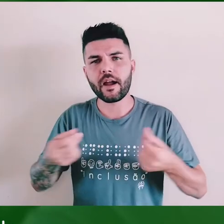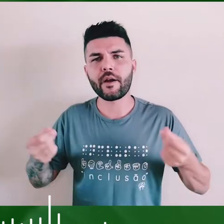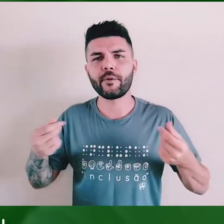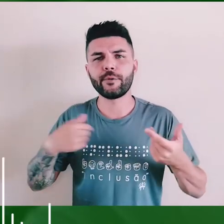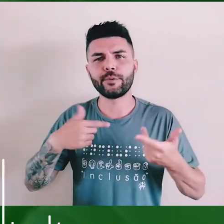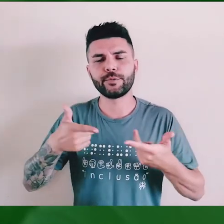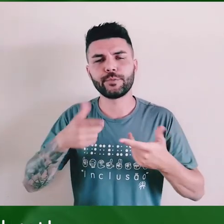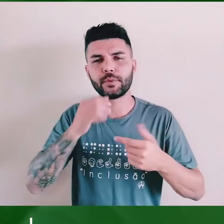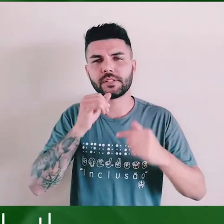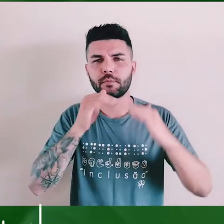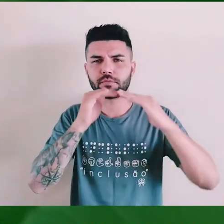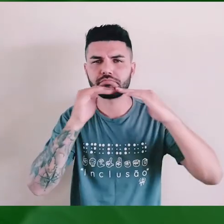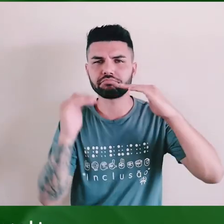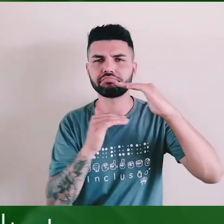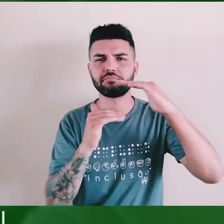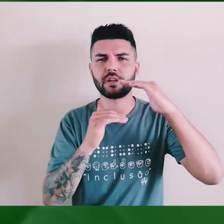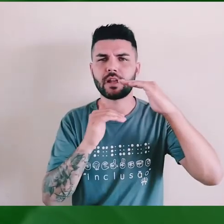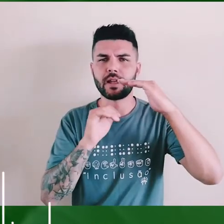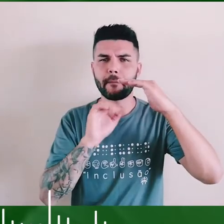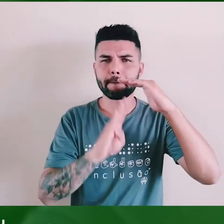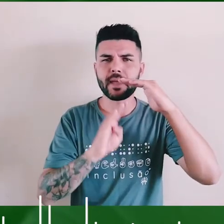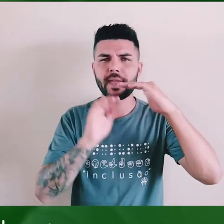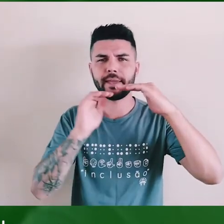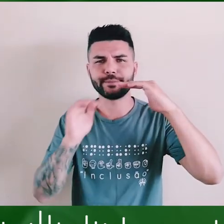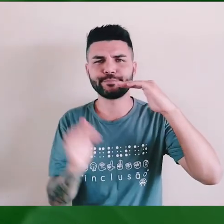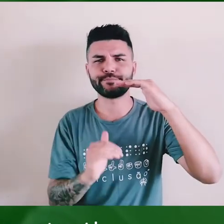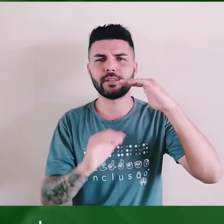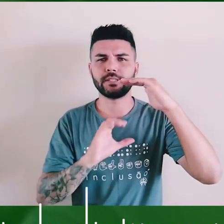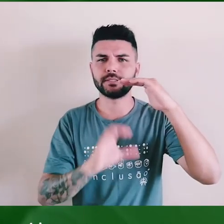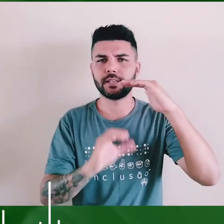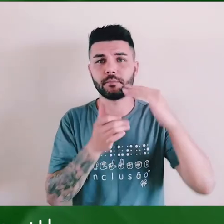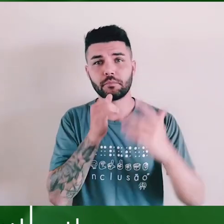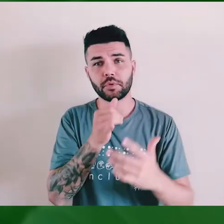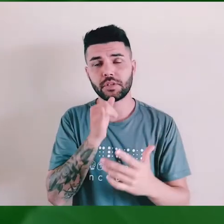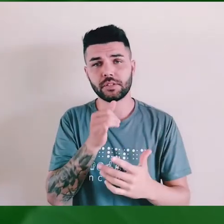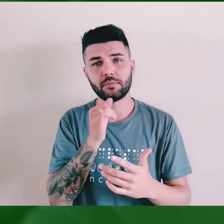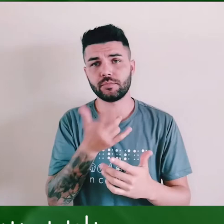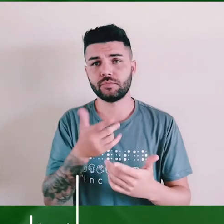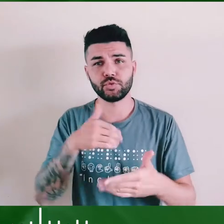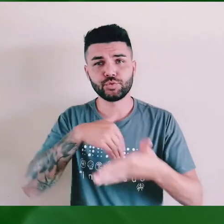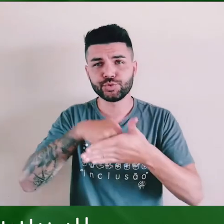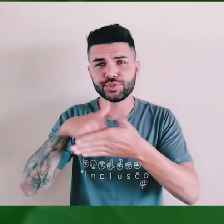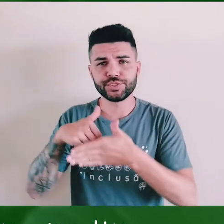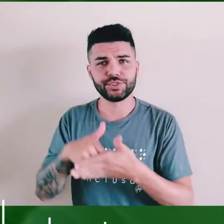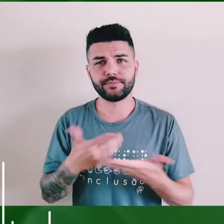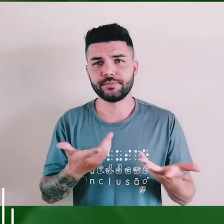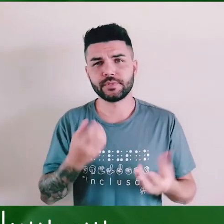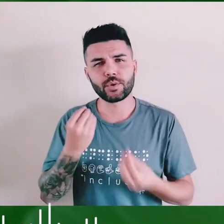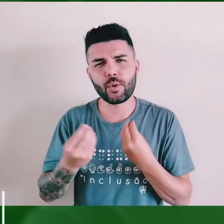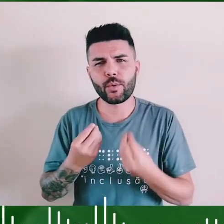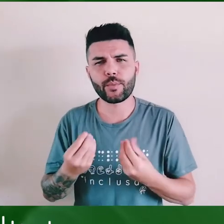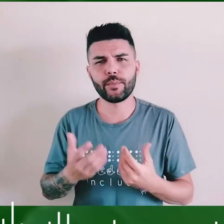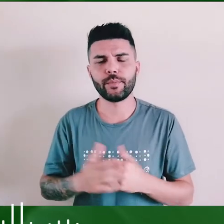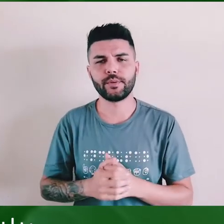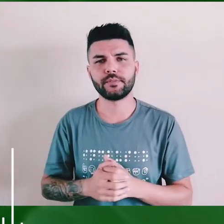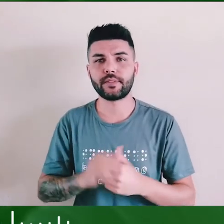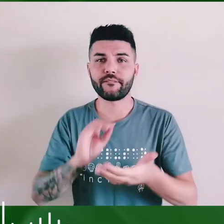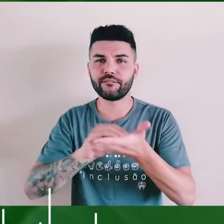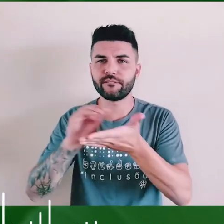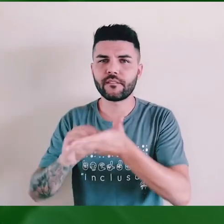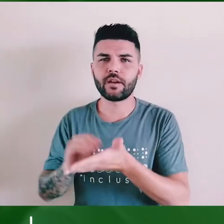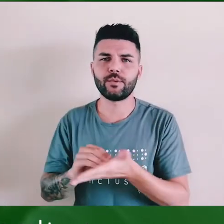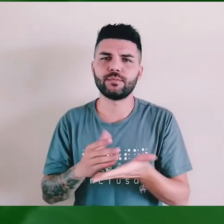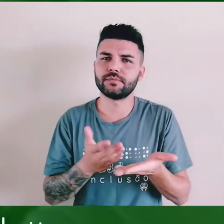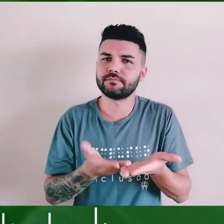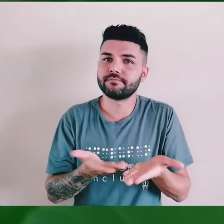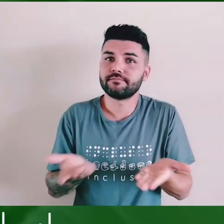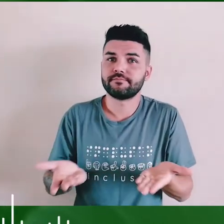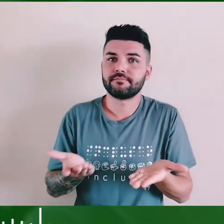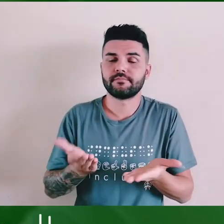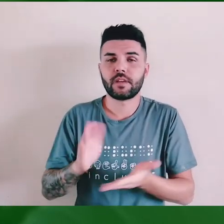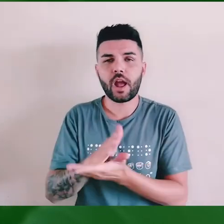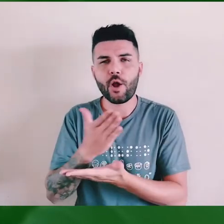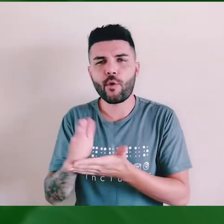C, série D, que disputam só os estaduais por exemplo? Os jogadores estão sem receber.